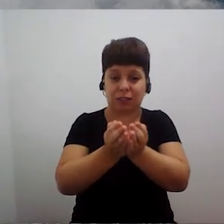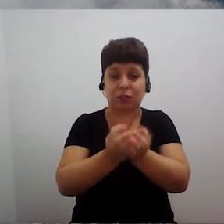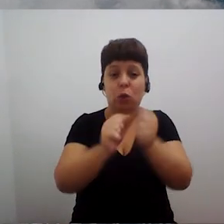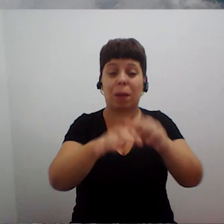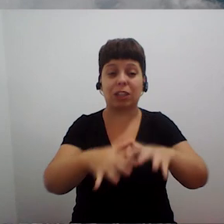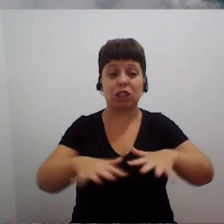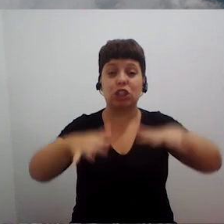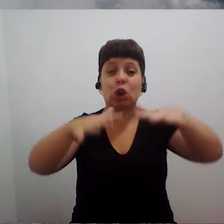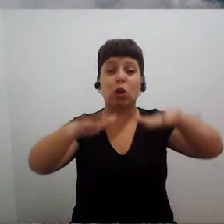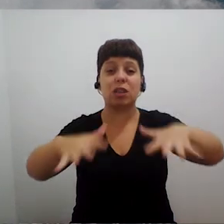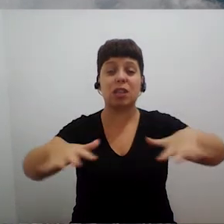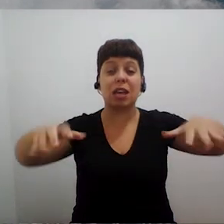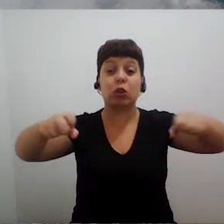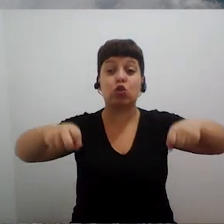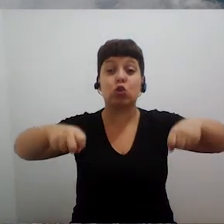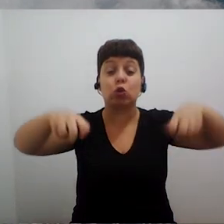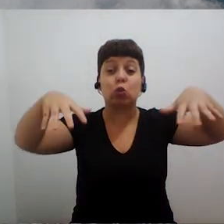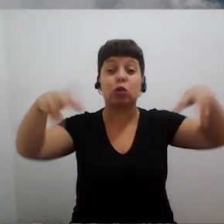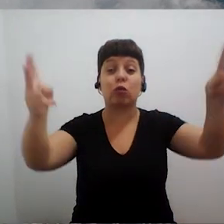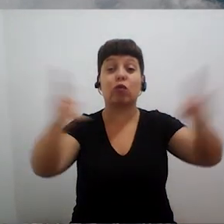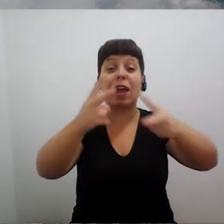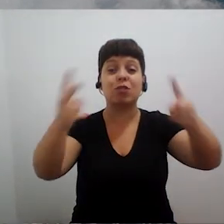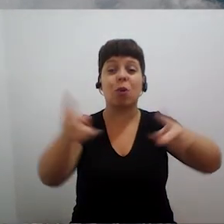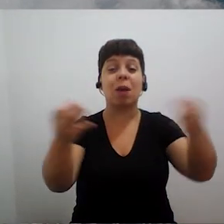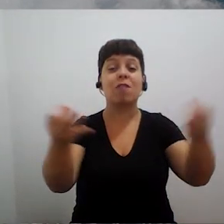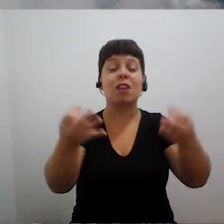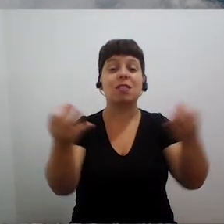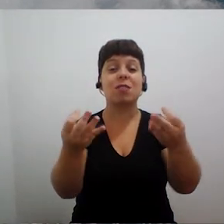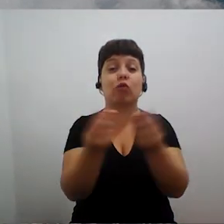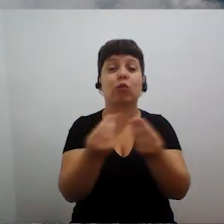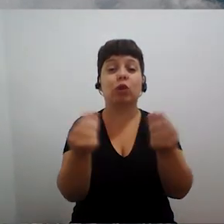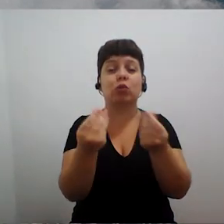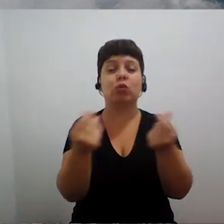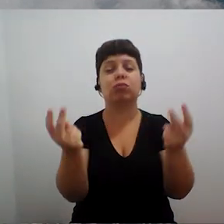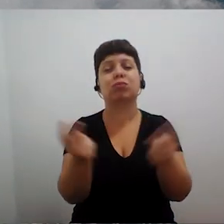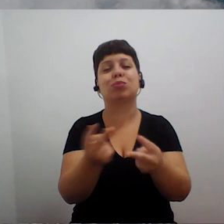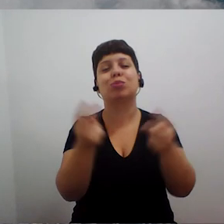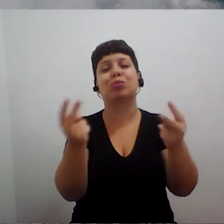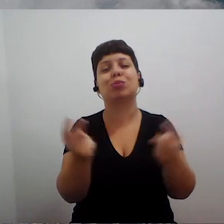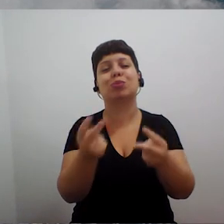de luz o vento da perfeição das virtudes soprará calmamente, fazendo espumarem